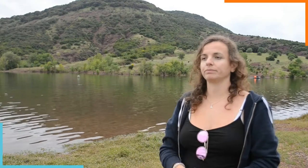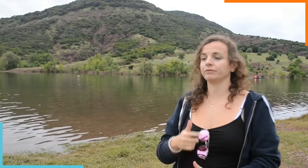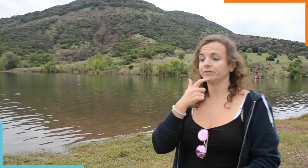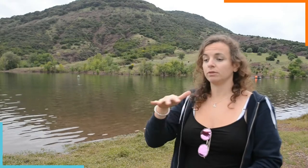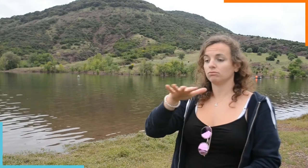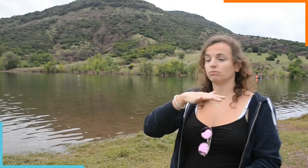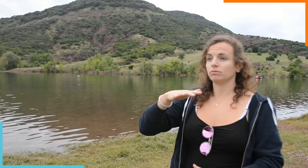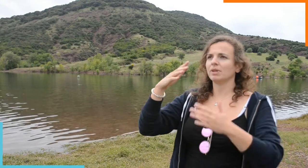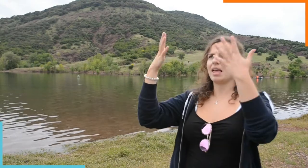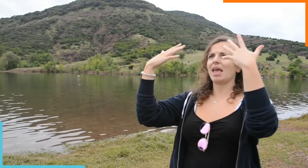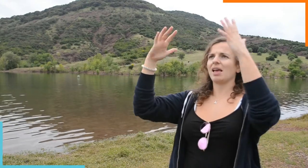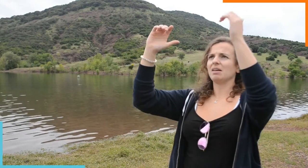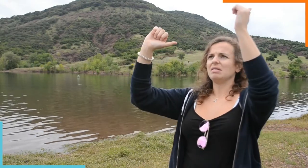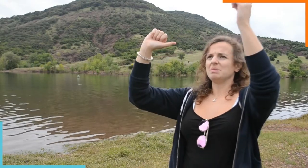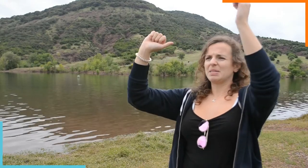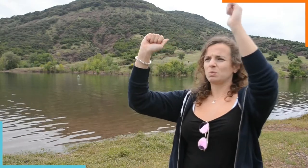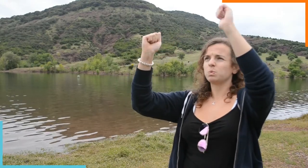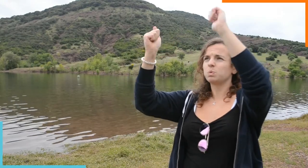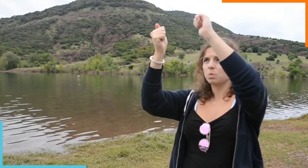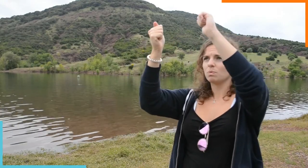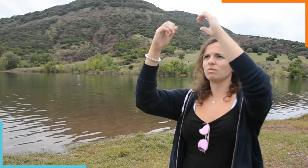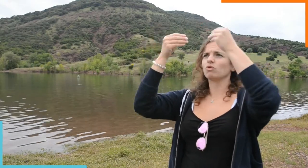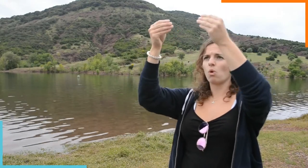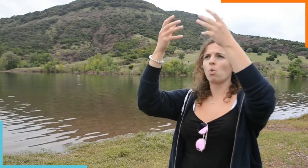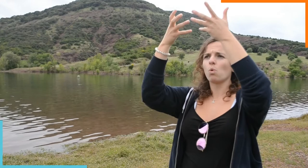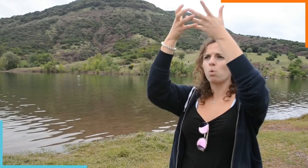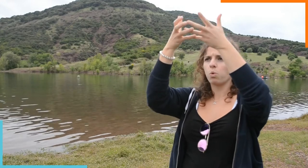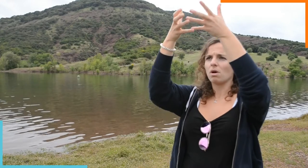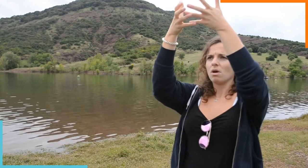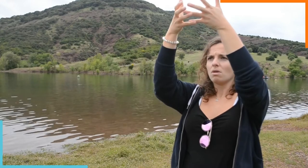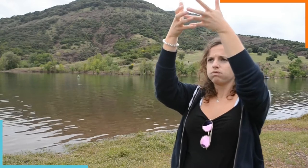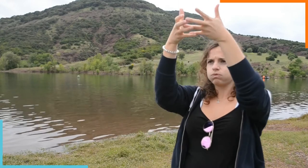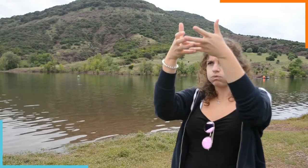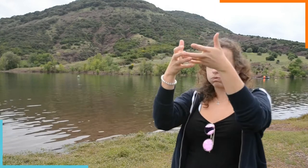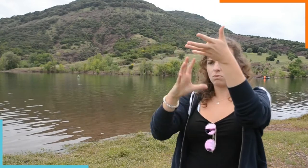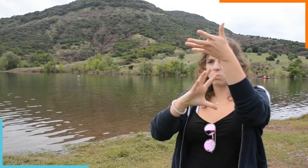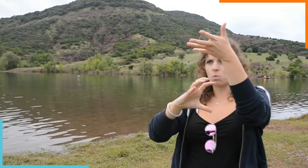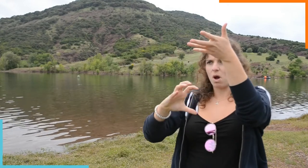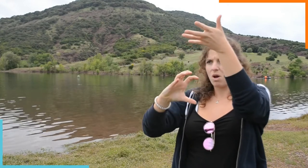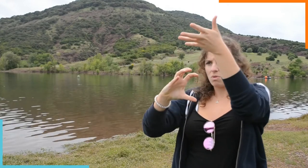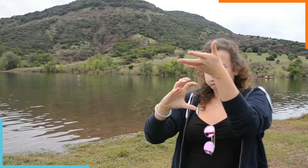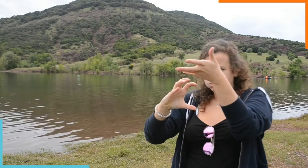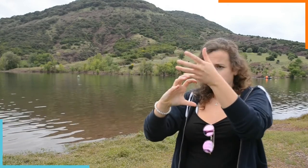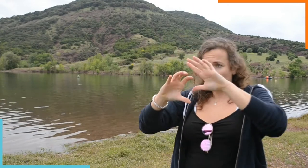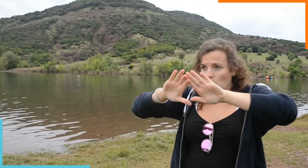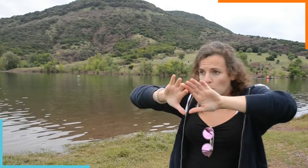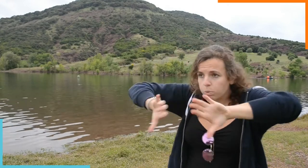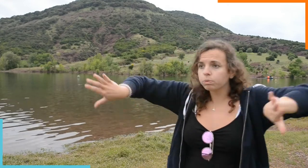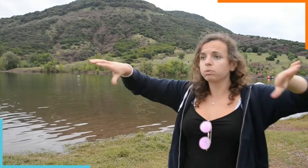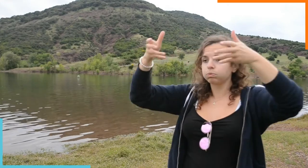Ici, la pression atmosphérique est plus forte. L'air, plus lourd, descend et chasse les nuages.